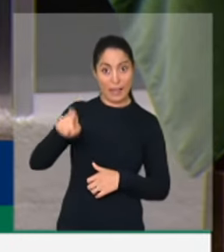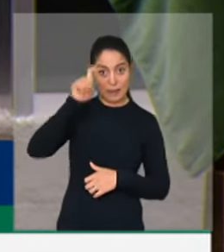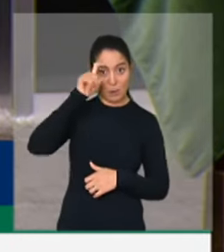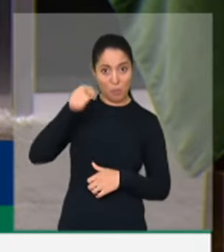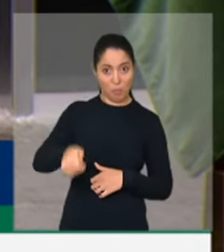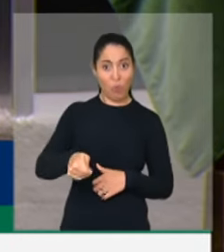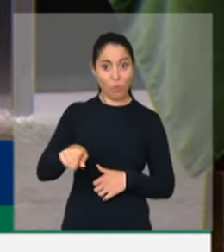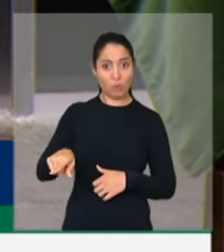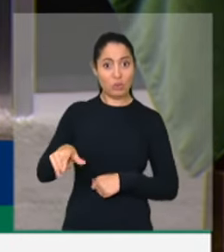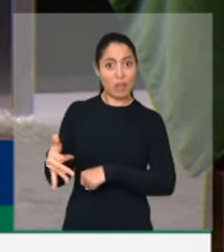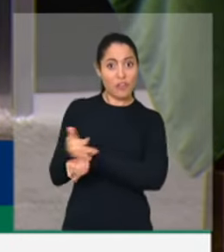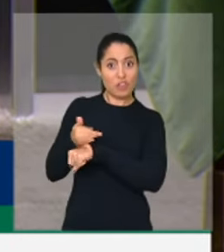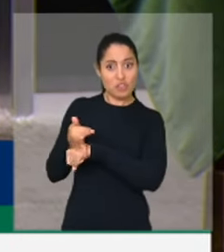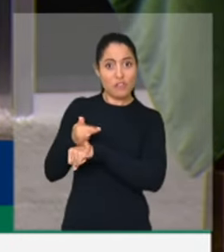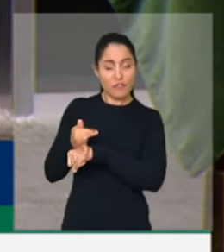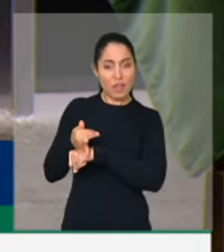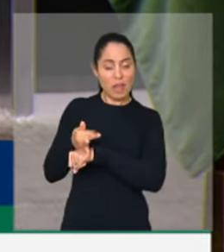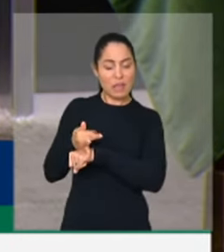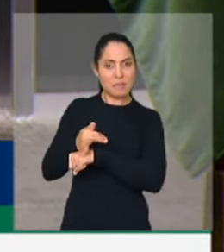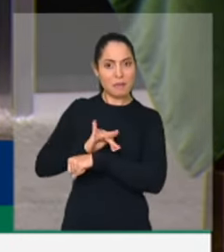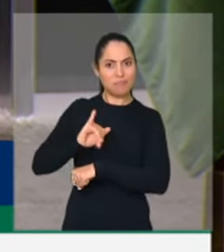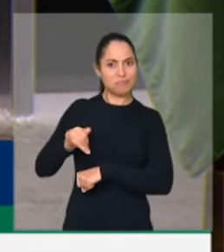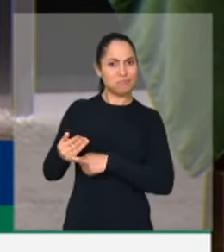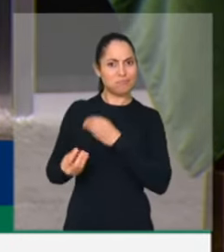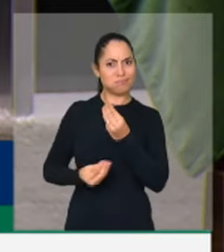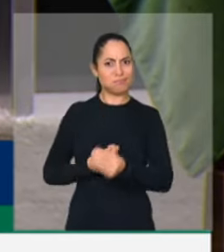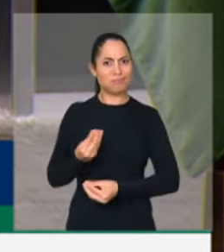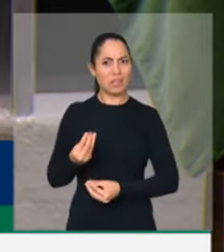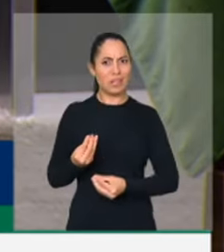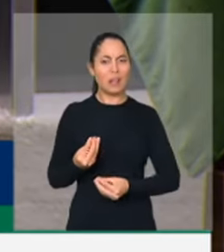DECISÃO DE UM JUIZ DO TRIBUNAL REGIONAL FEDERAL DO RIO GRANDE DO SUL PARA NÃO DEIXAR QUE LULA SAÍSSE DA